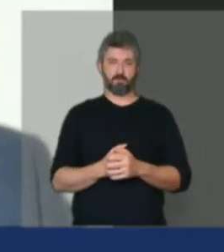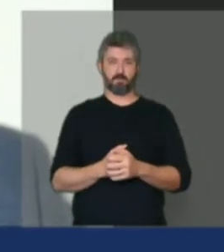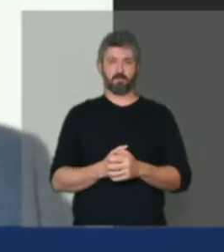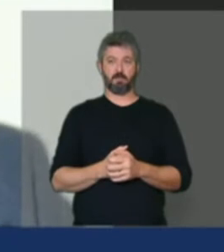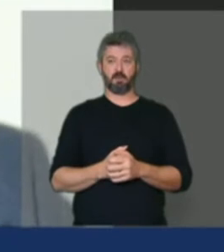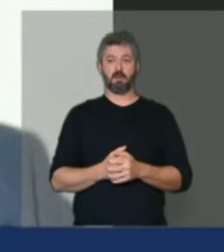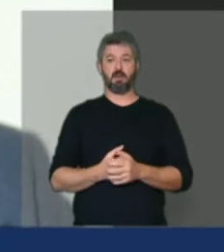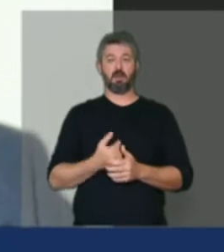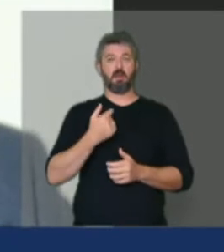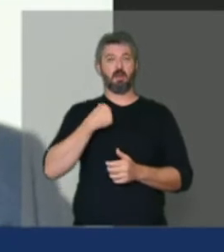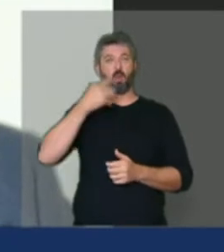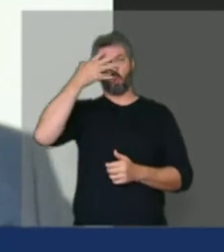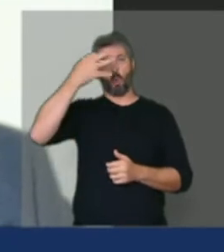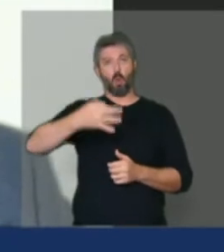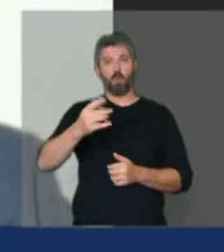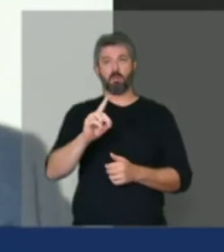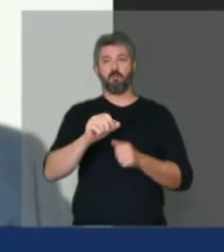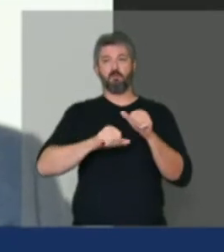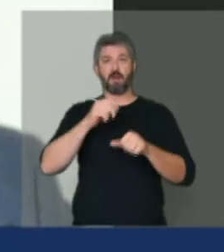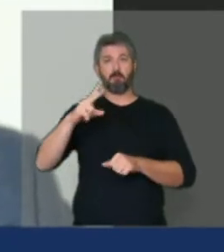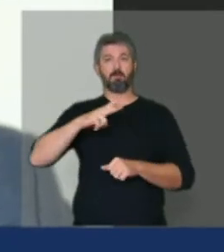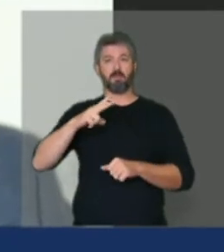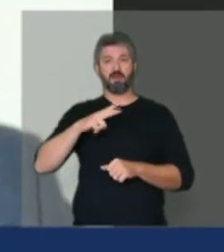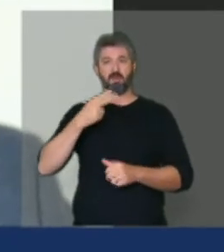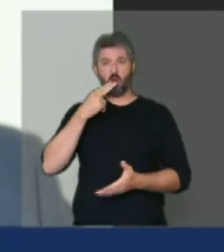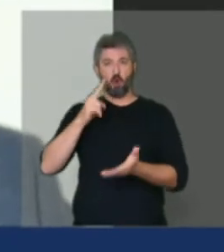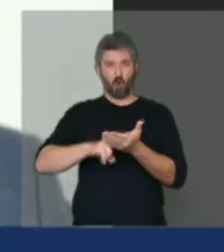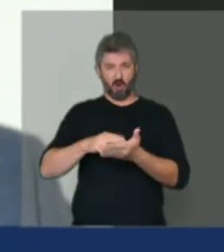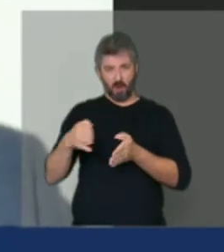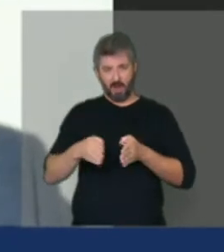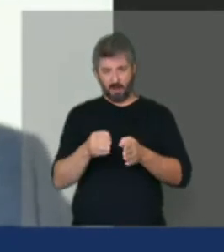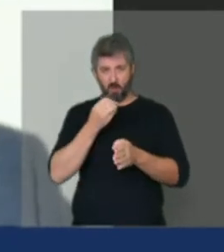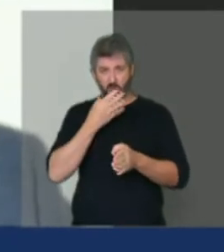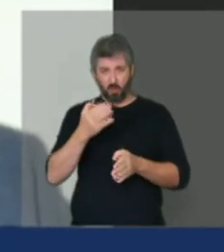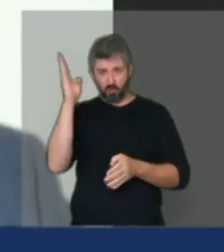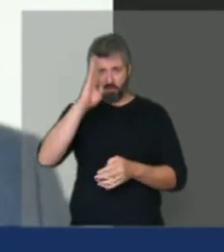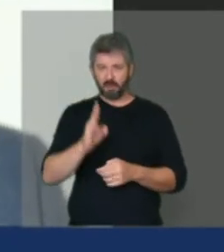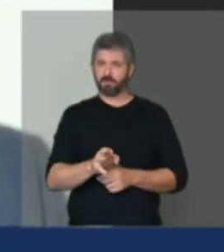PRIVATIZAR OS CORREIOS É UM BOM CAMINHO PARA O BRASIL. E SE ALGUÉM ALEGA ALGUM LUCRO, OU ALGUM PREJUÍZO, SÃO